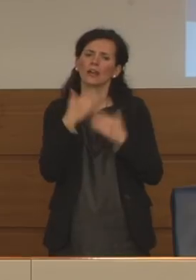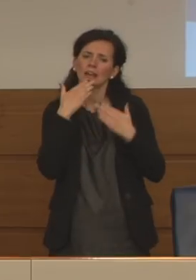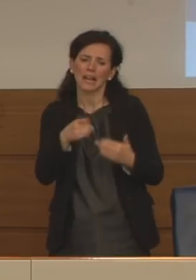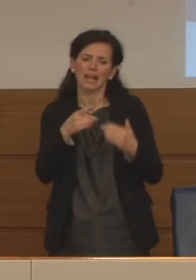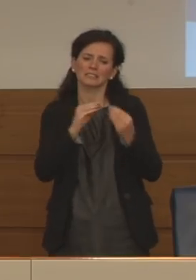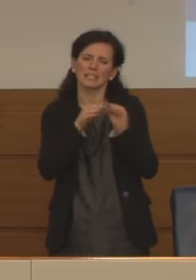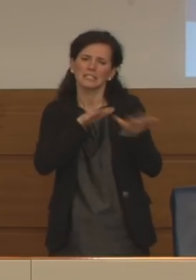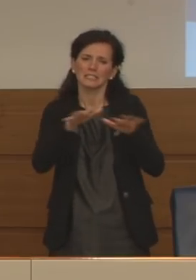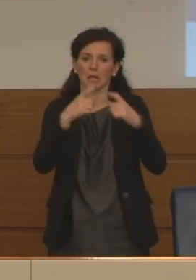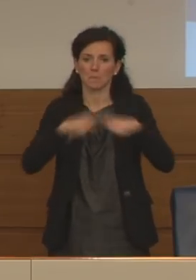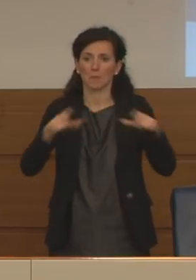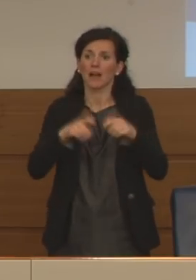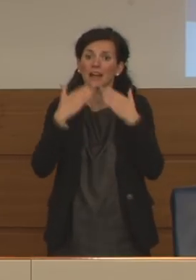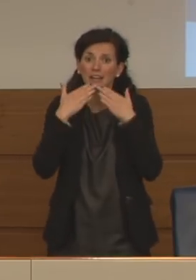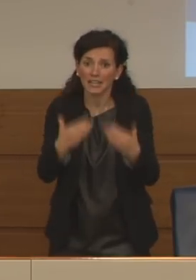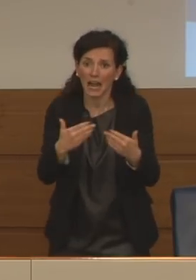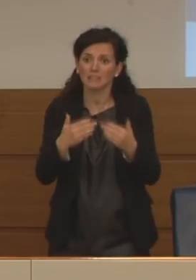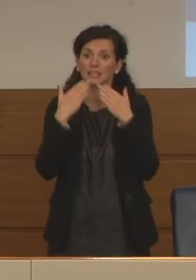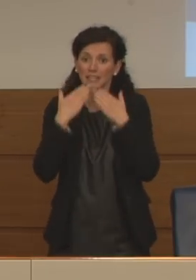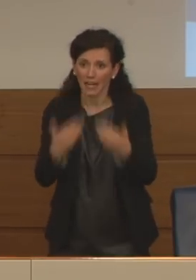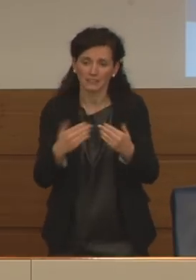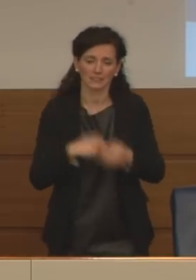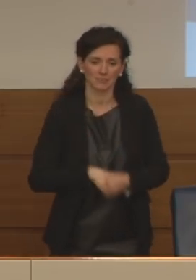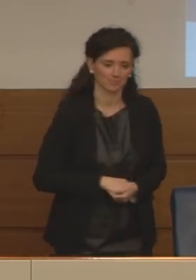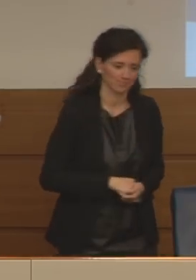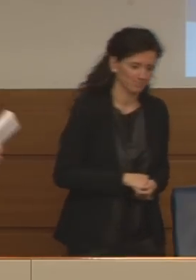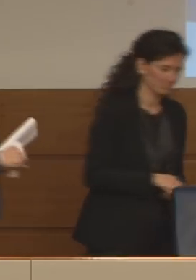Vi ringrazio.